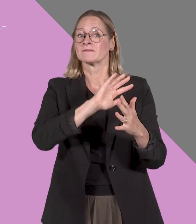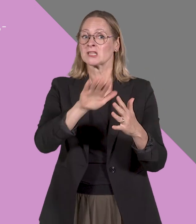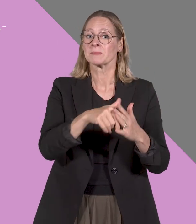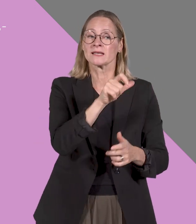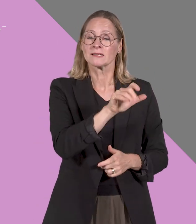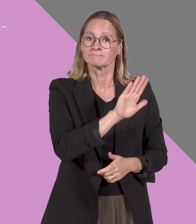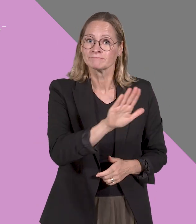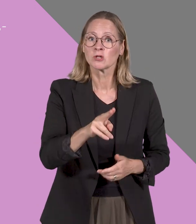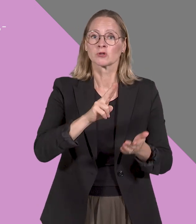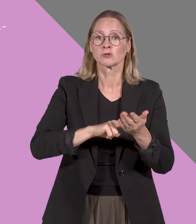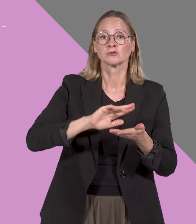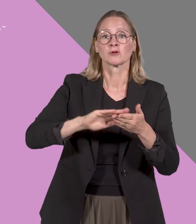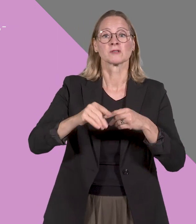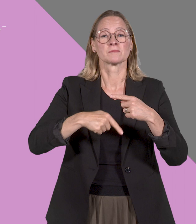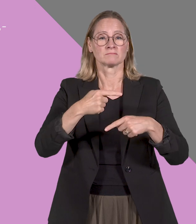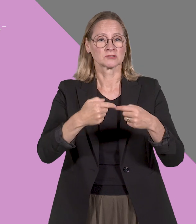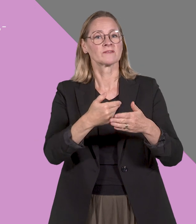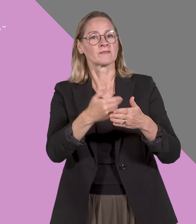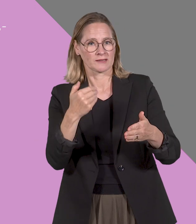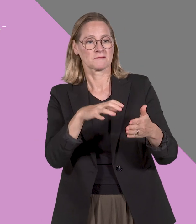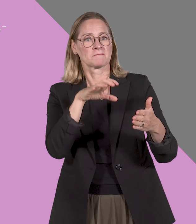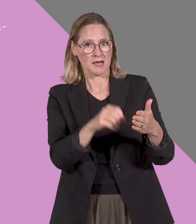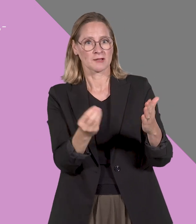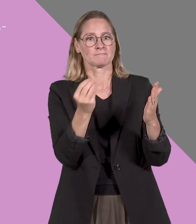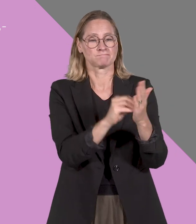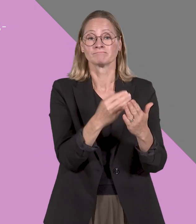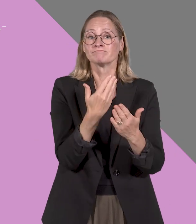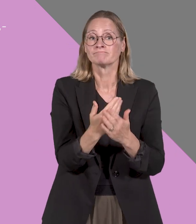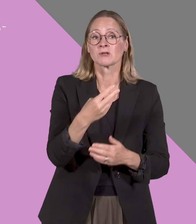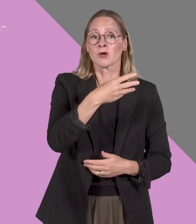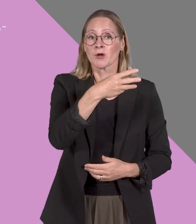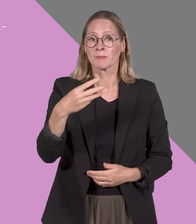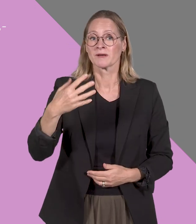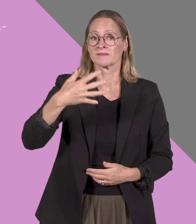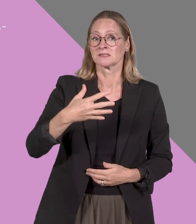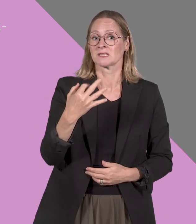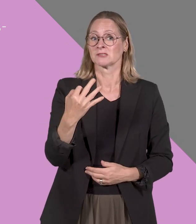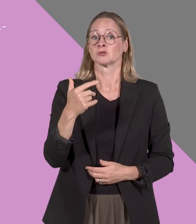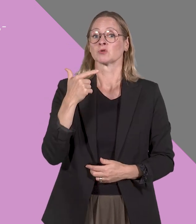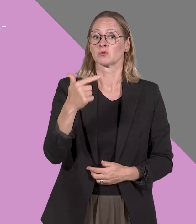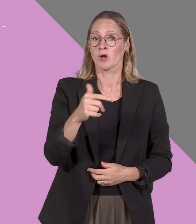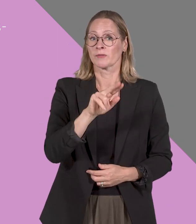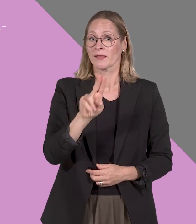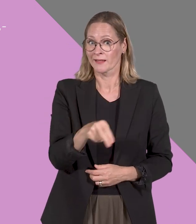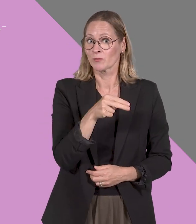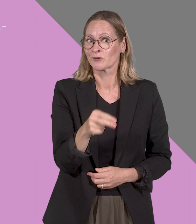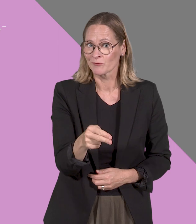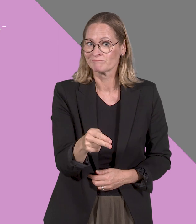viittomakielisten totuus- ja sovintoprosessia varten.